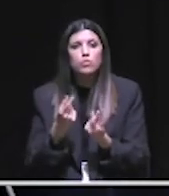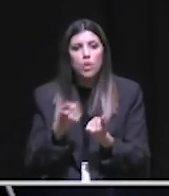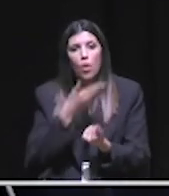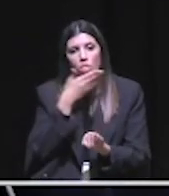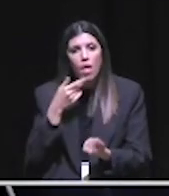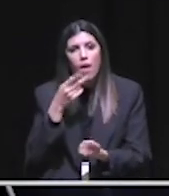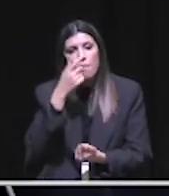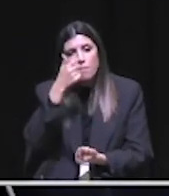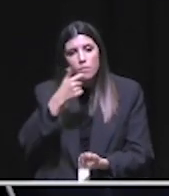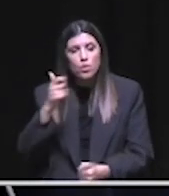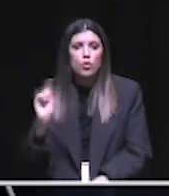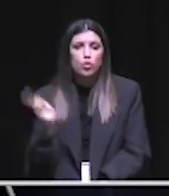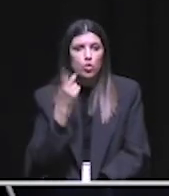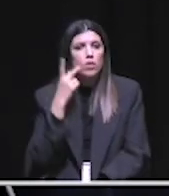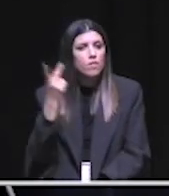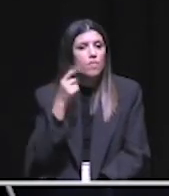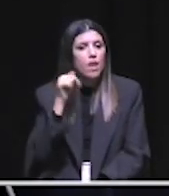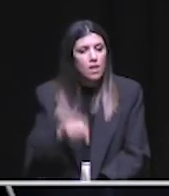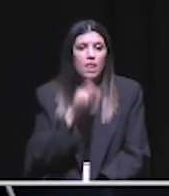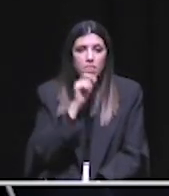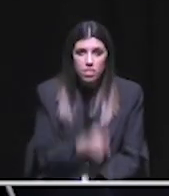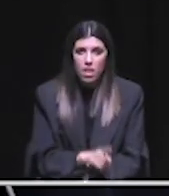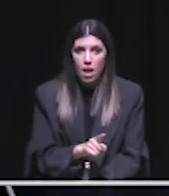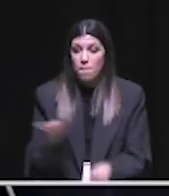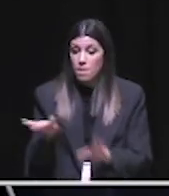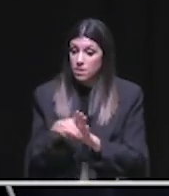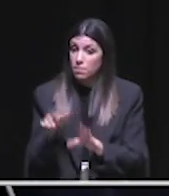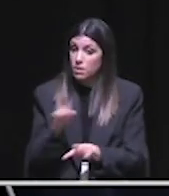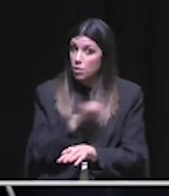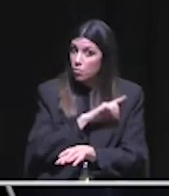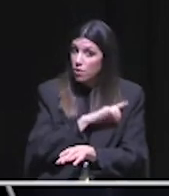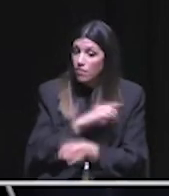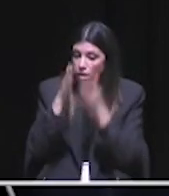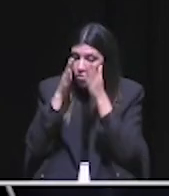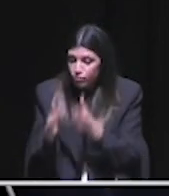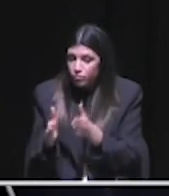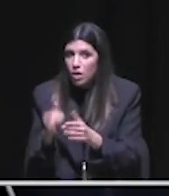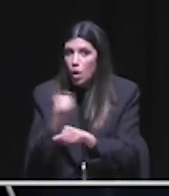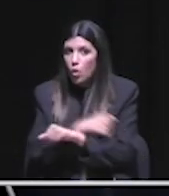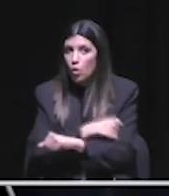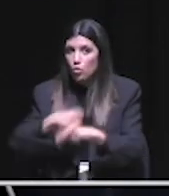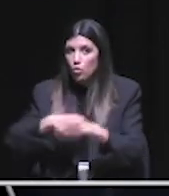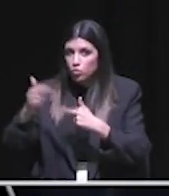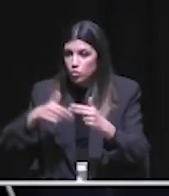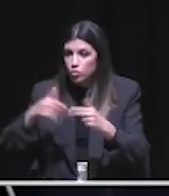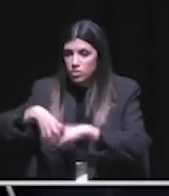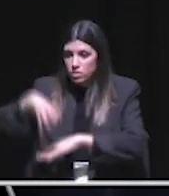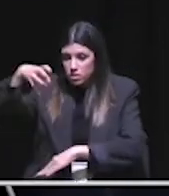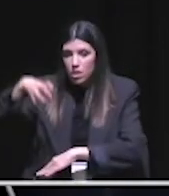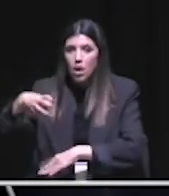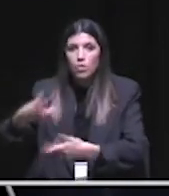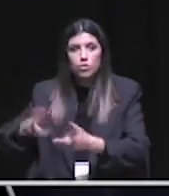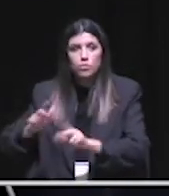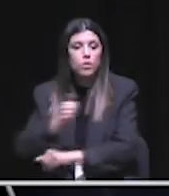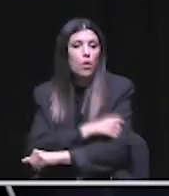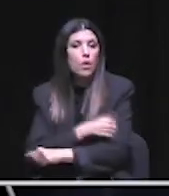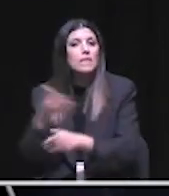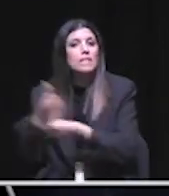e garantir que a participação dos privados vai efetivamente para a construção, reabilitação e disponibilização de habitação acessível.